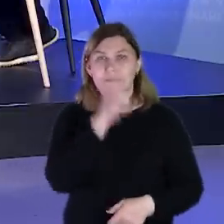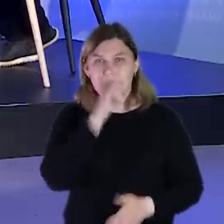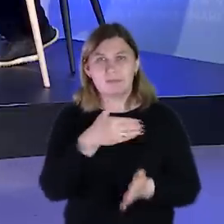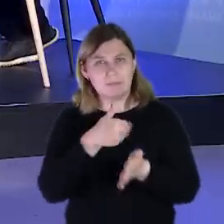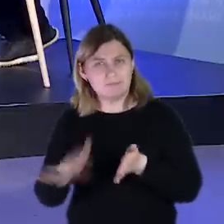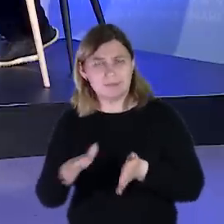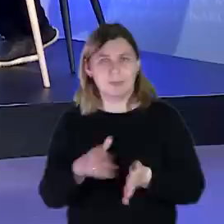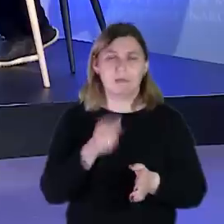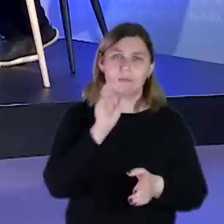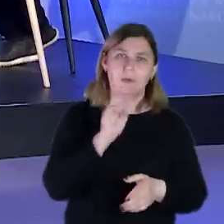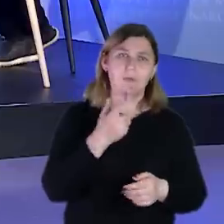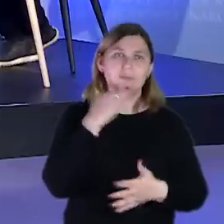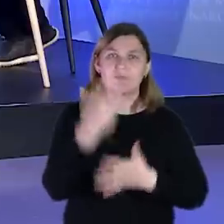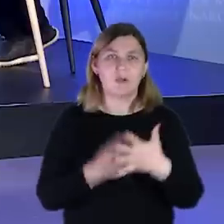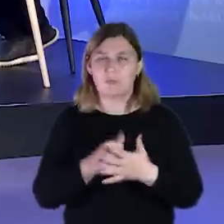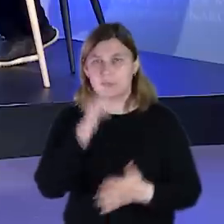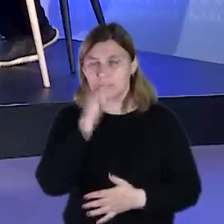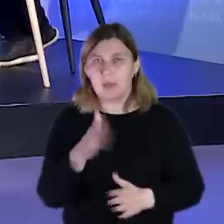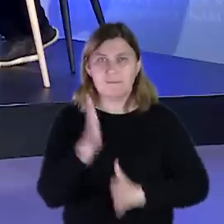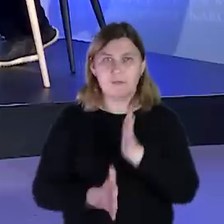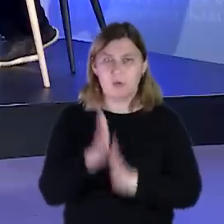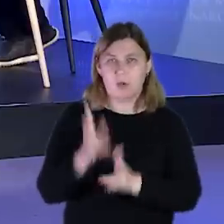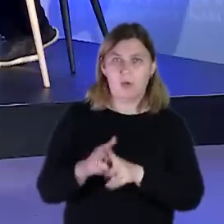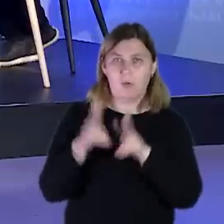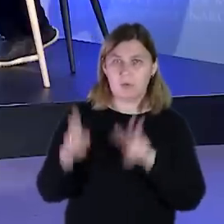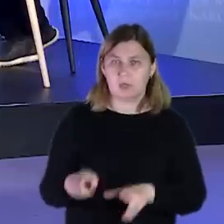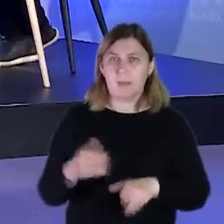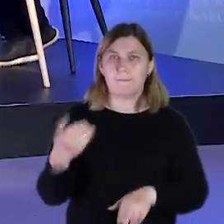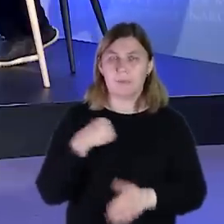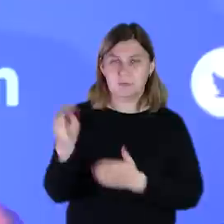które jest nie do wykorzystania nawet w okresie wojennym, bo również były takie rubryki,